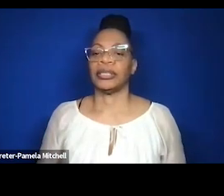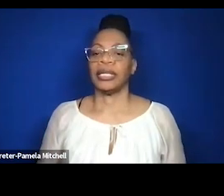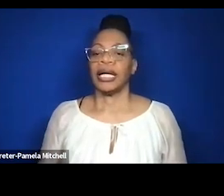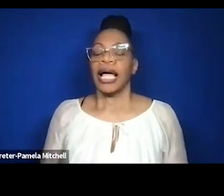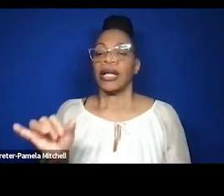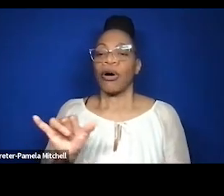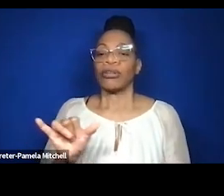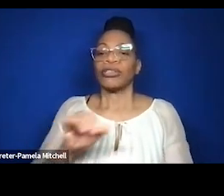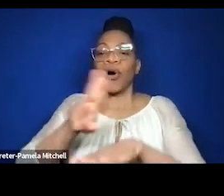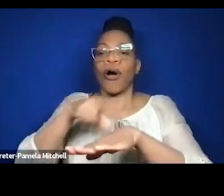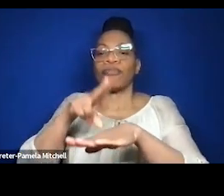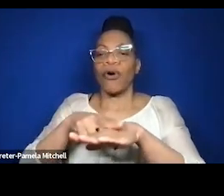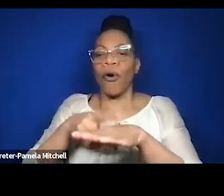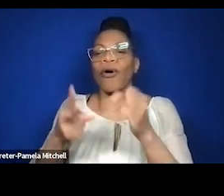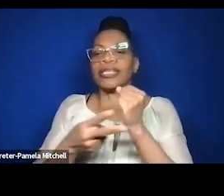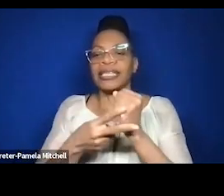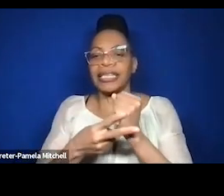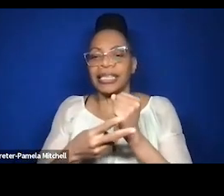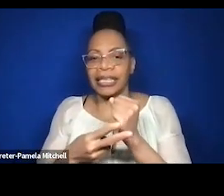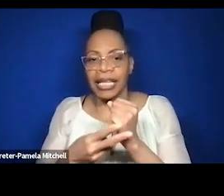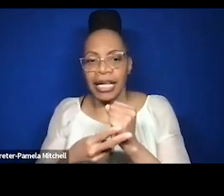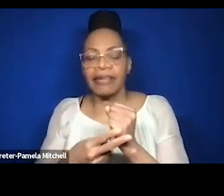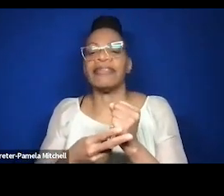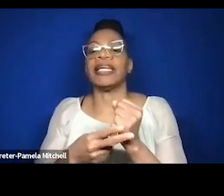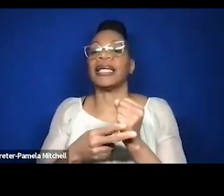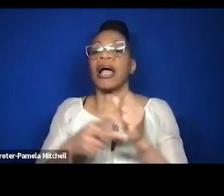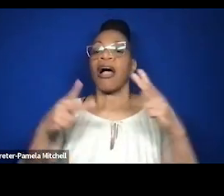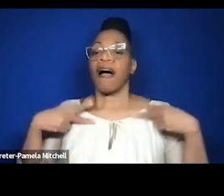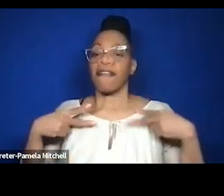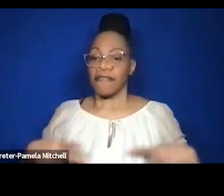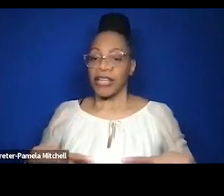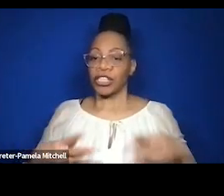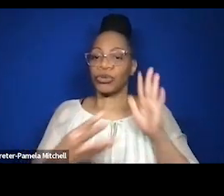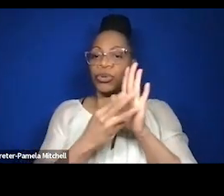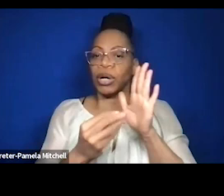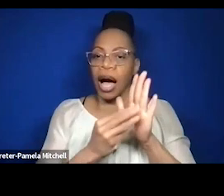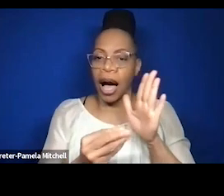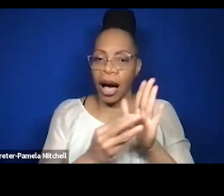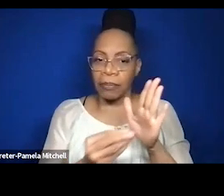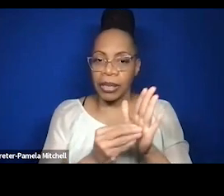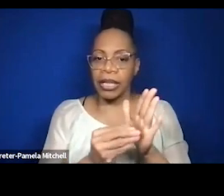guardo una copia electrónica y física de la hoja de confirmación como la que vemos aquí,